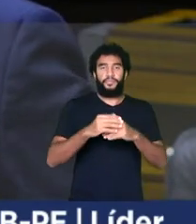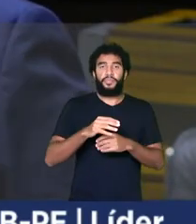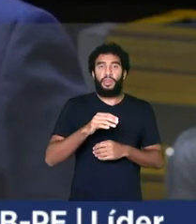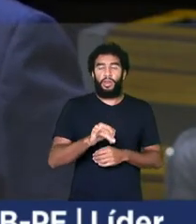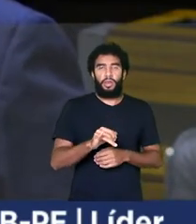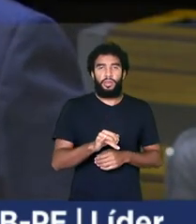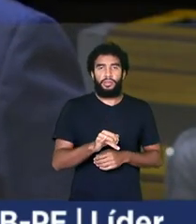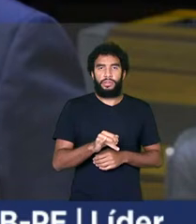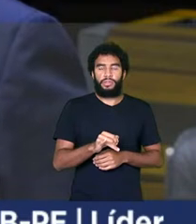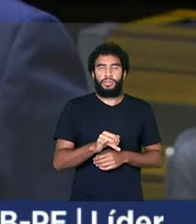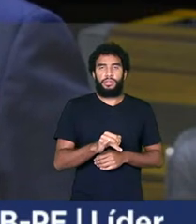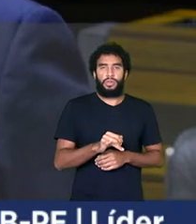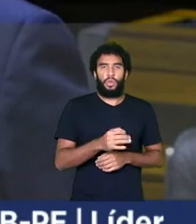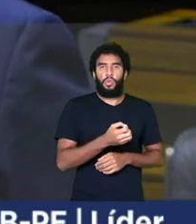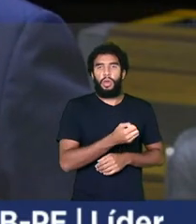E COMO NEGÓCIO, ISSO FICAR INVIABILIZADO. SE VOCÊ FIXA